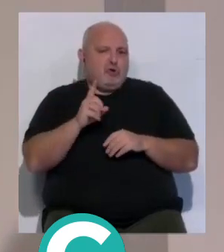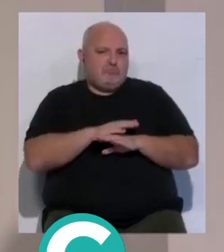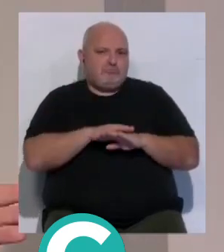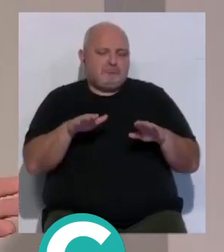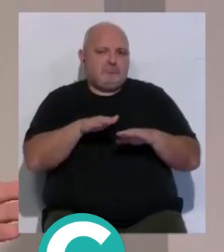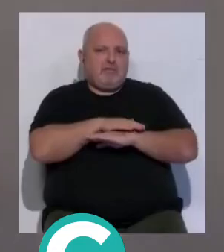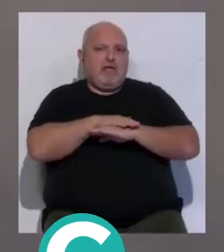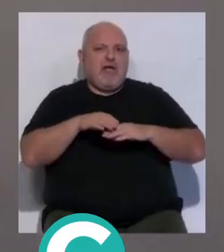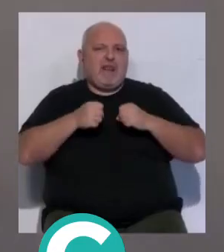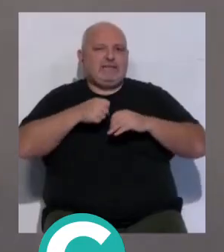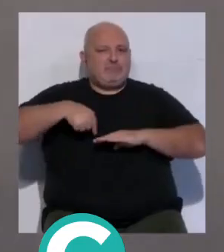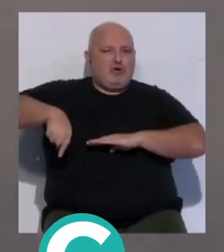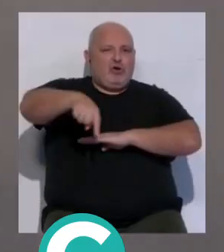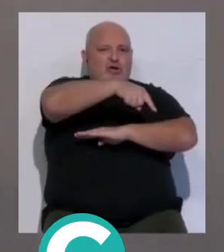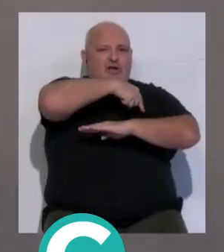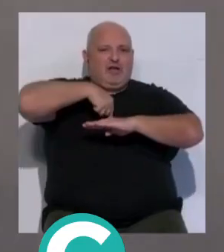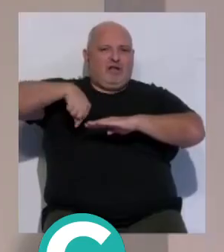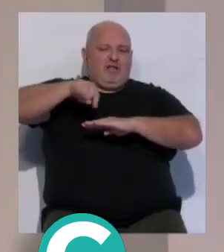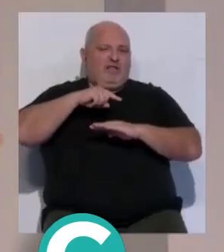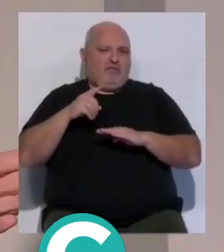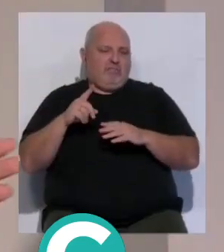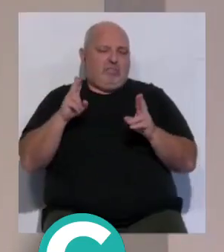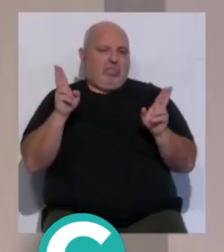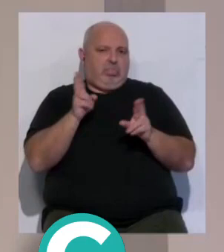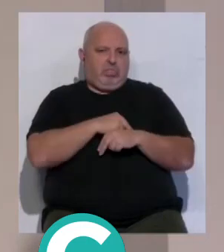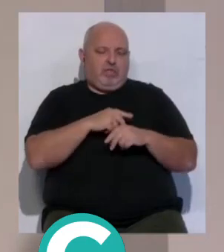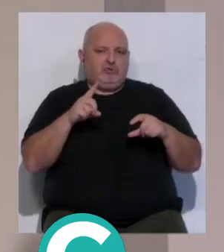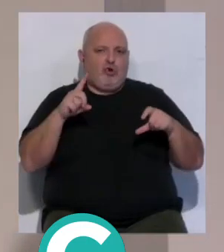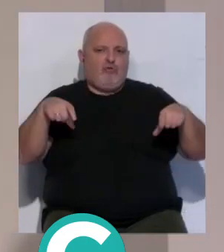la pista de atletismo como tú bien comentas se elimine y se acerque mucho más al público